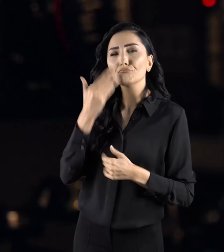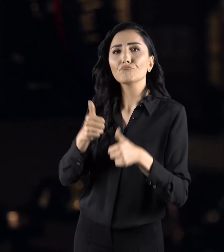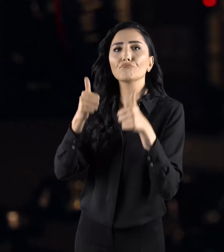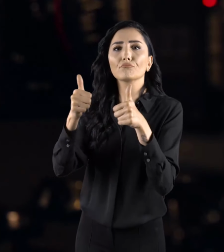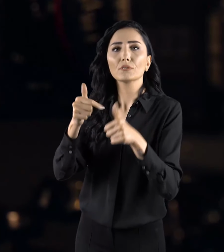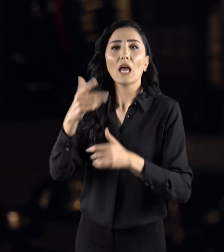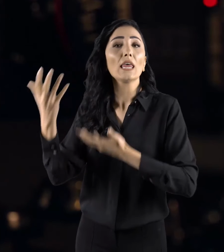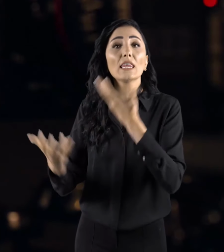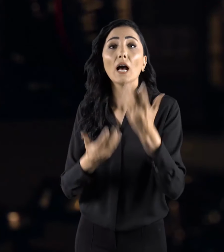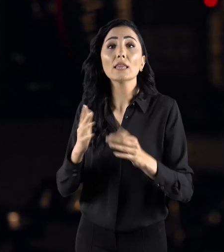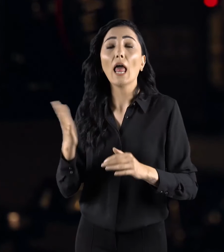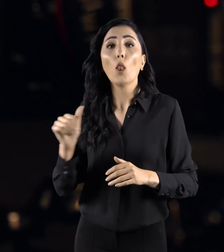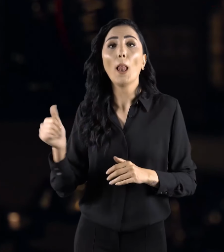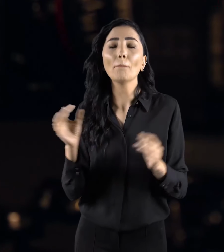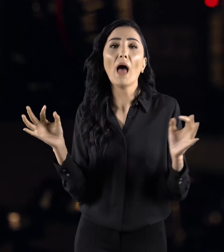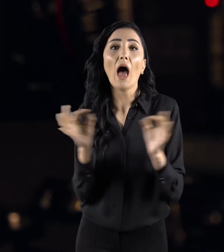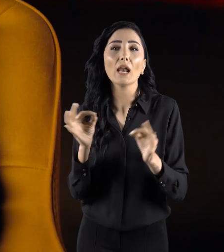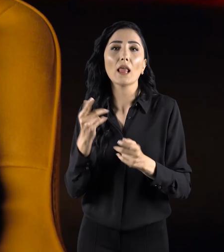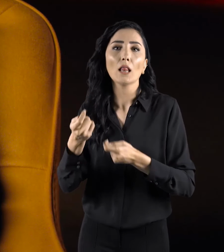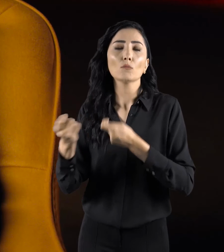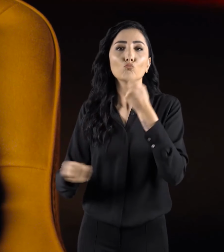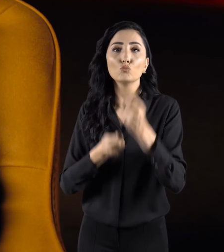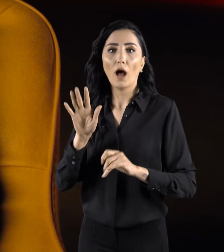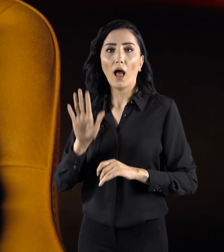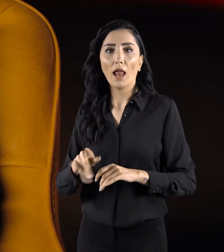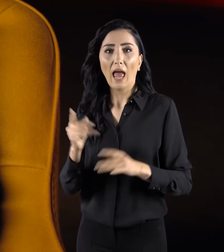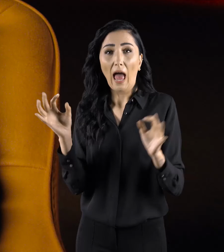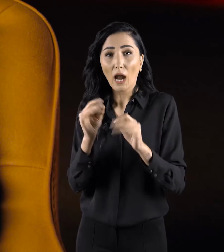Yangında en önemli olan şey erken müdahale. Erken müdahalede de